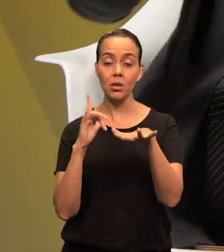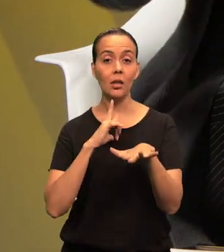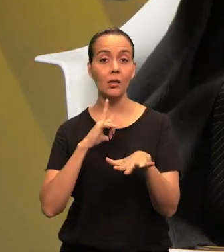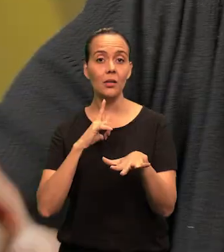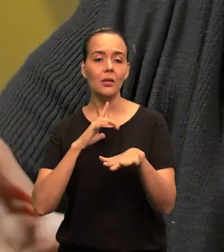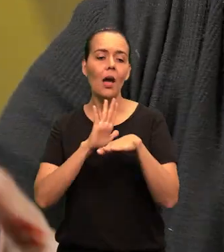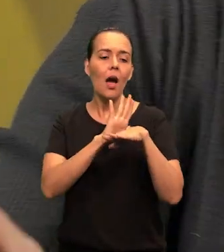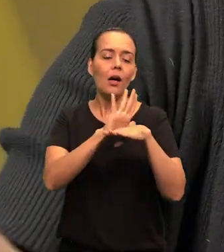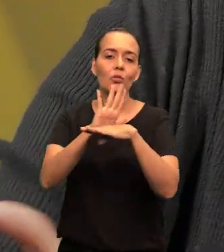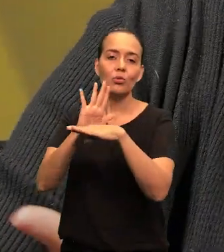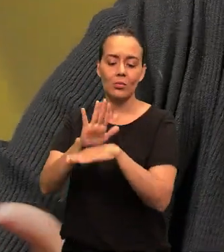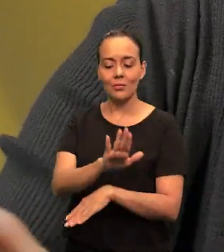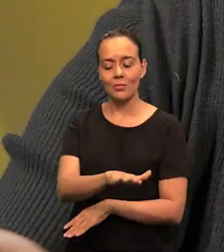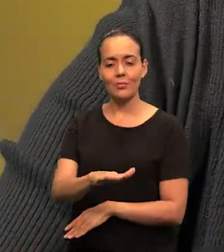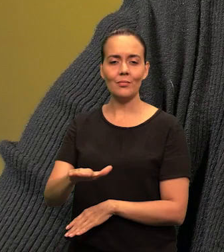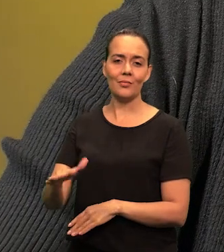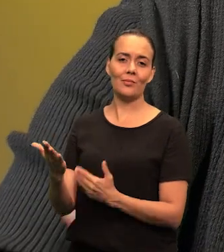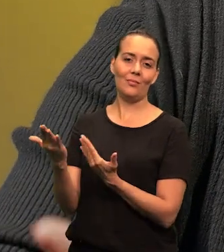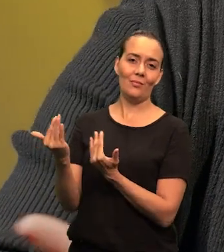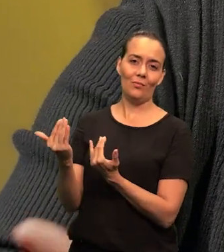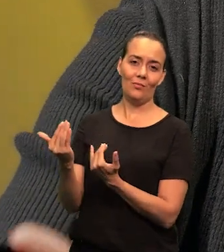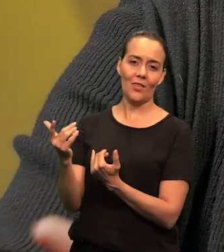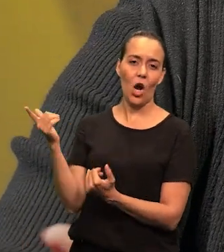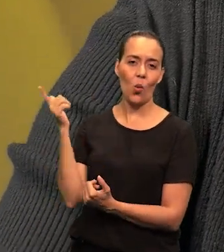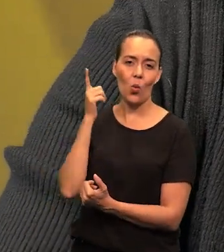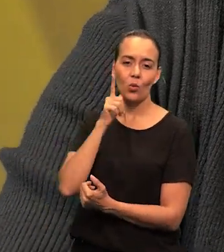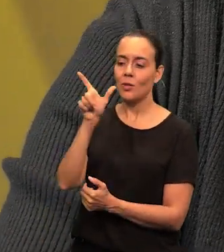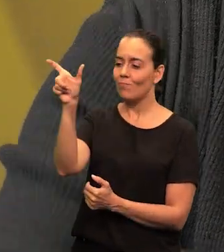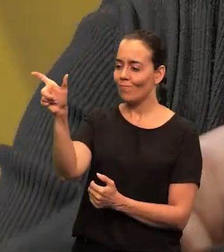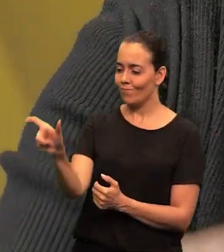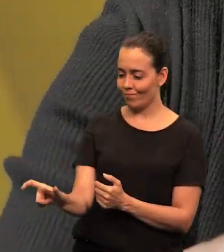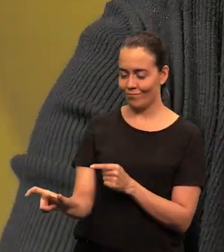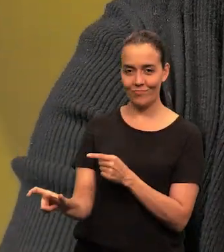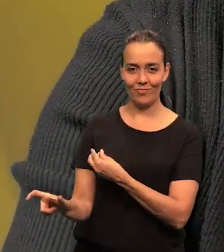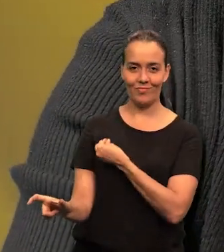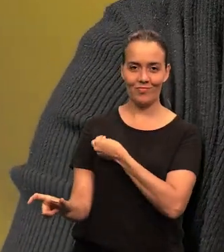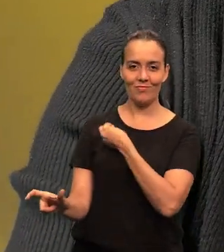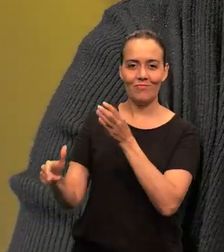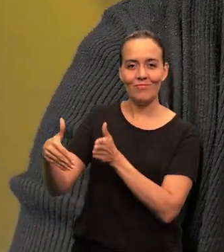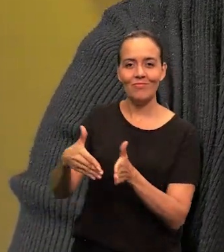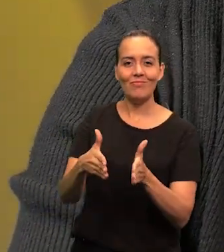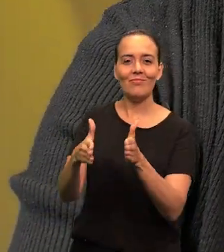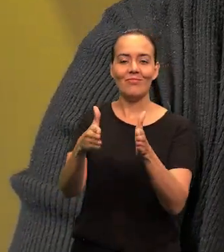para ajudar essa criança, esse adolescente, a construir a sua própria trajetória.